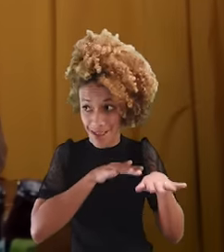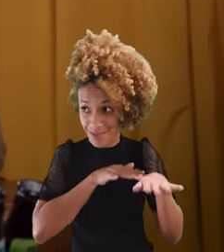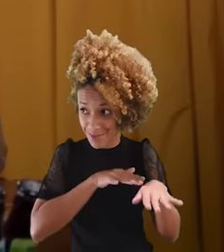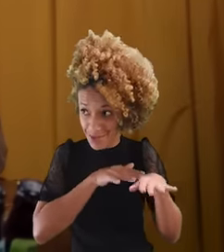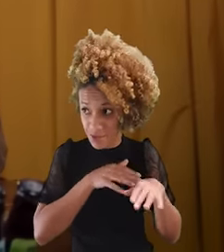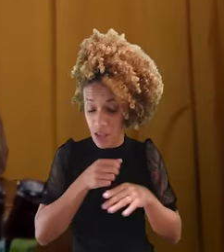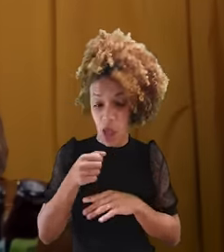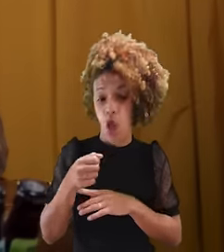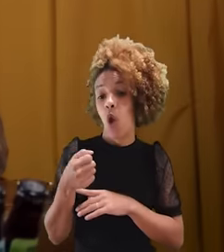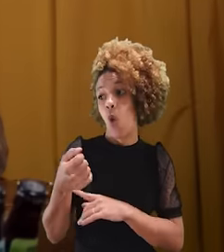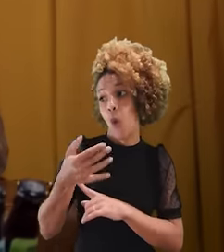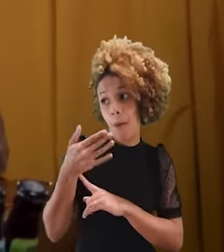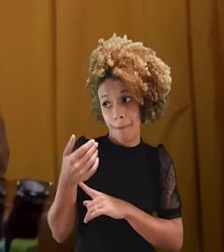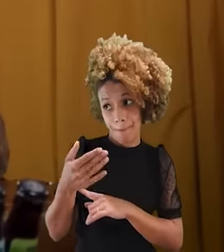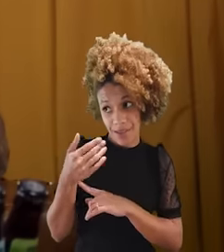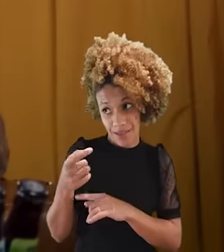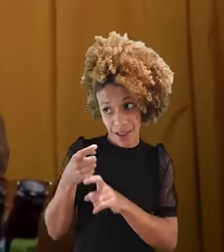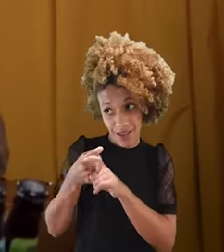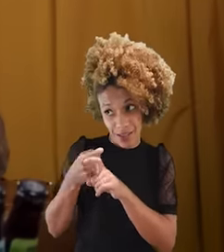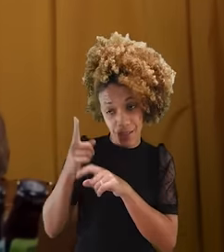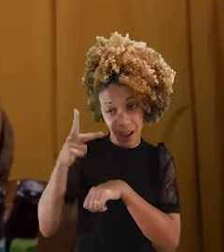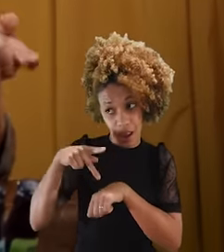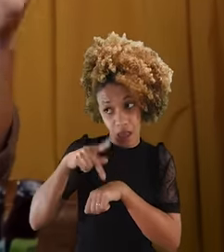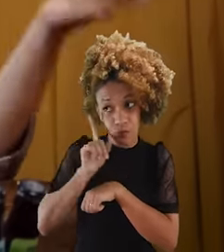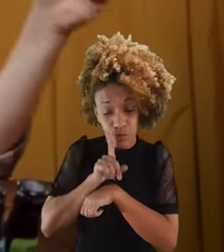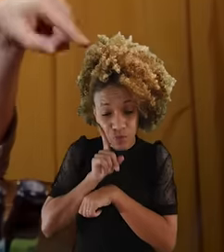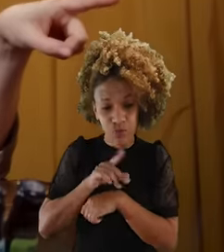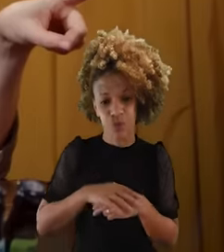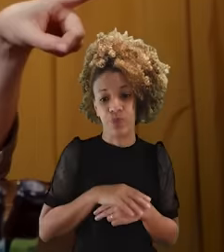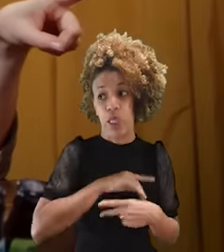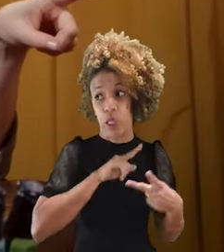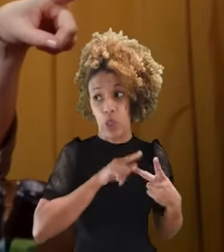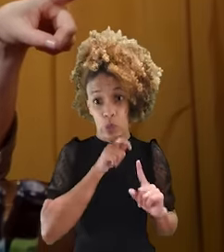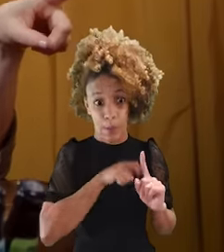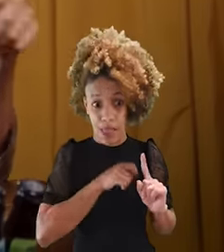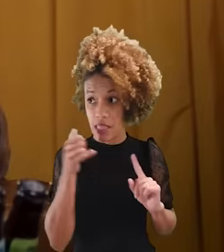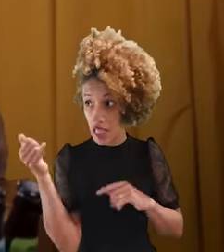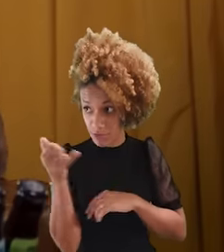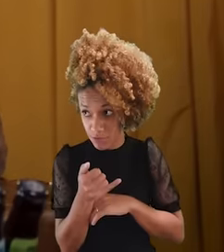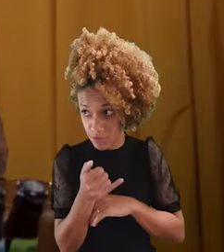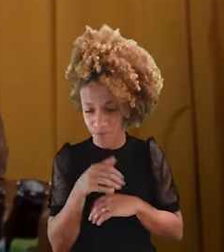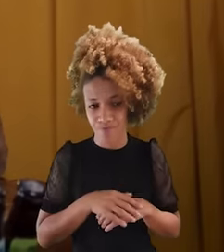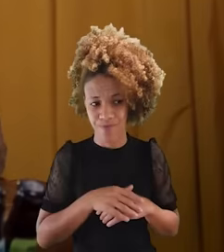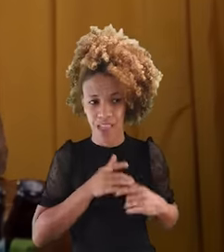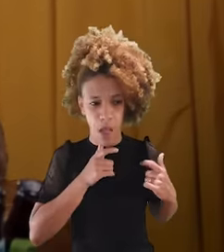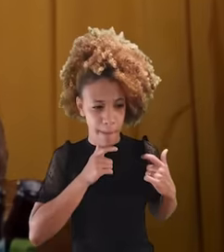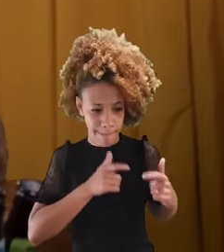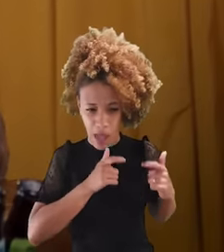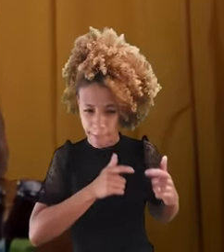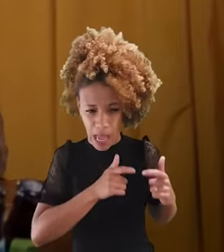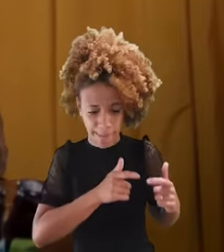bandeiras nazistas nos Estados Unidos no mês em que ele fez esse pronunciamento ataques físicos e